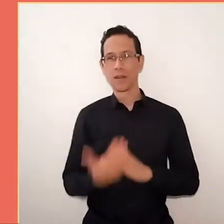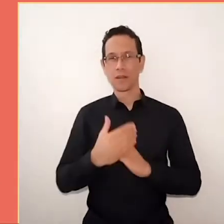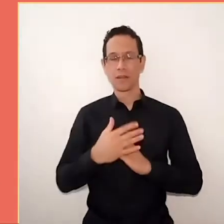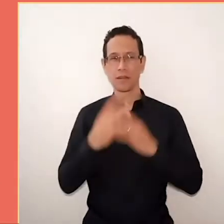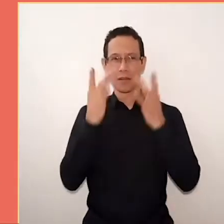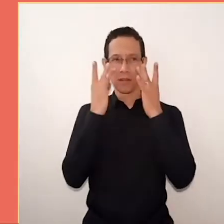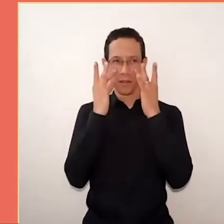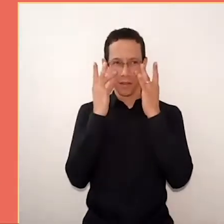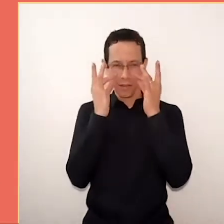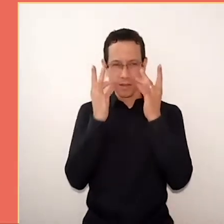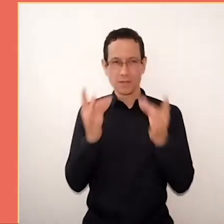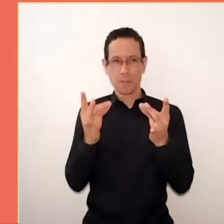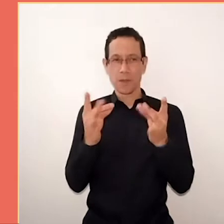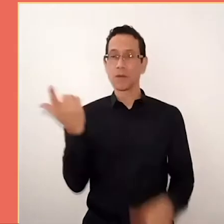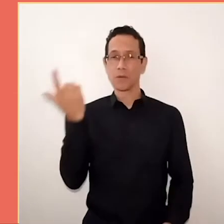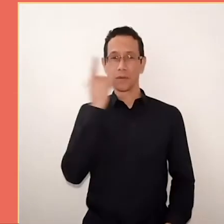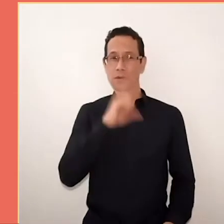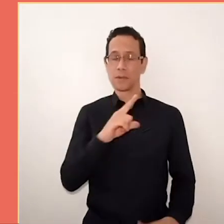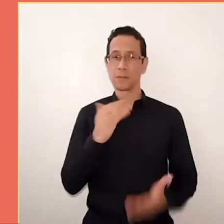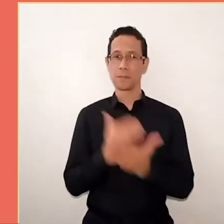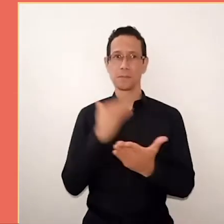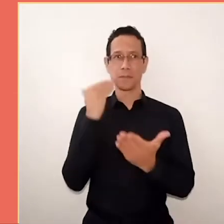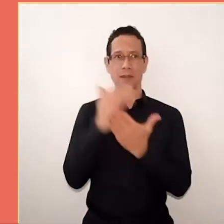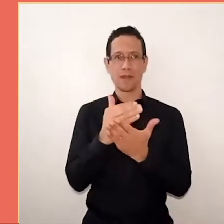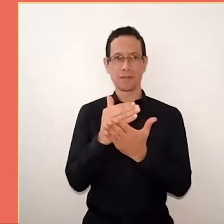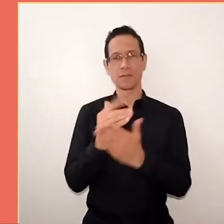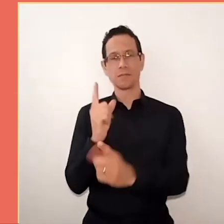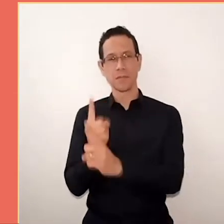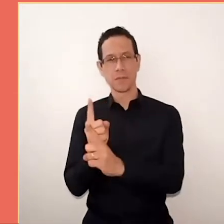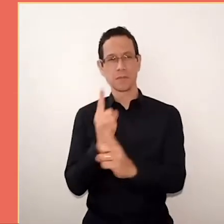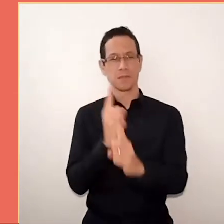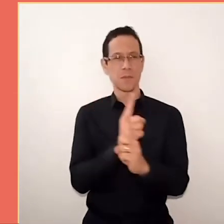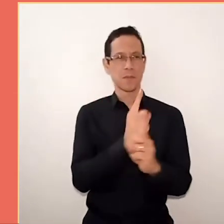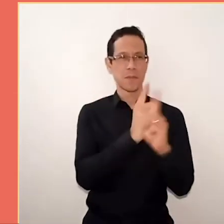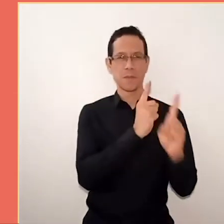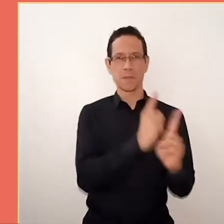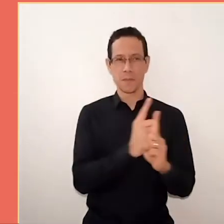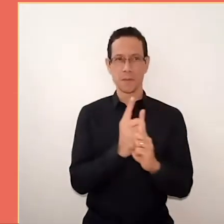E da observação a descoberta, da descoberta à análise,